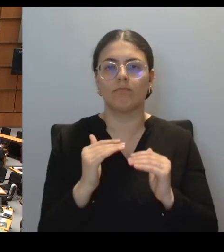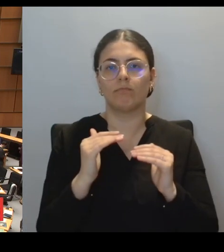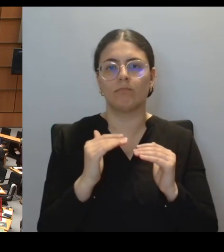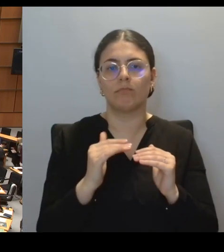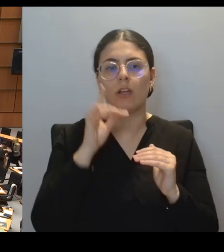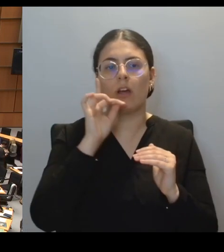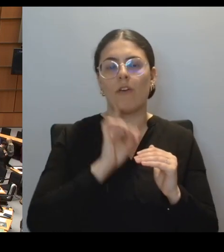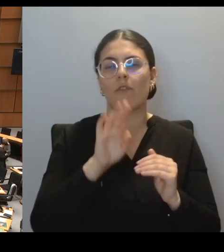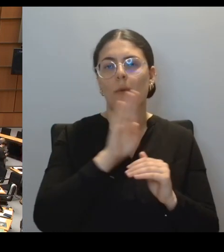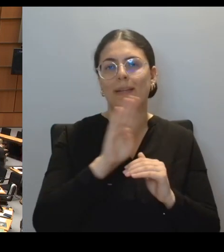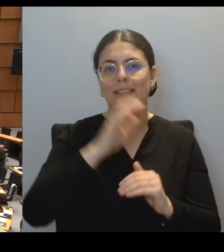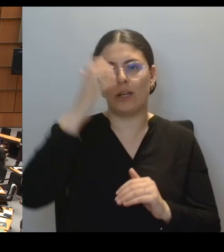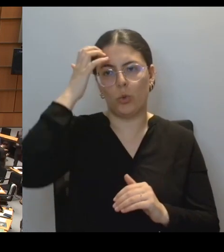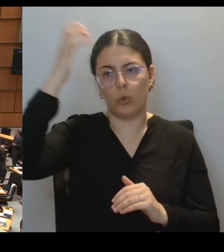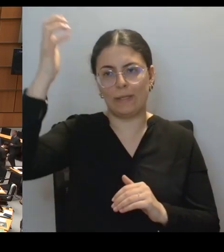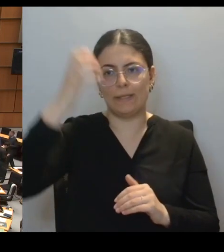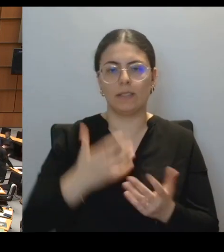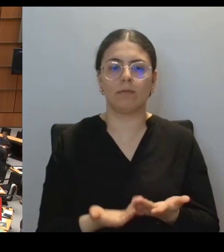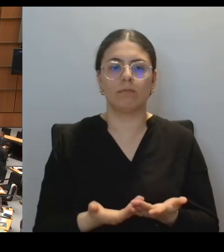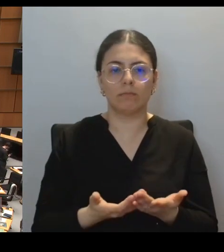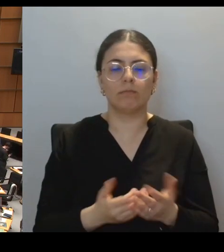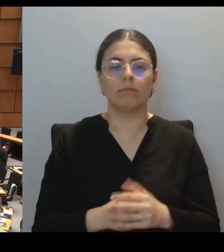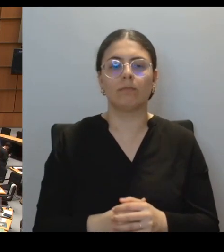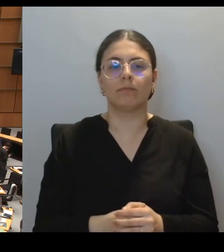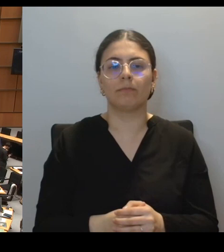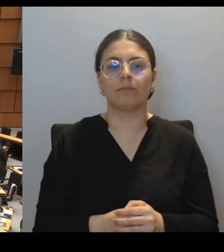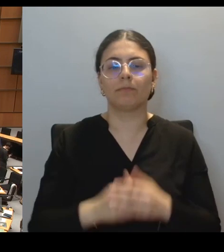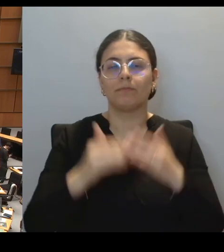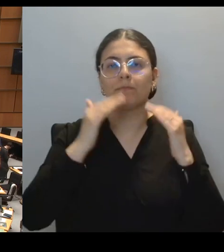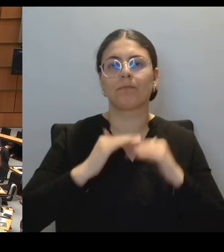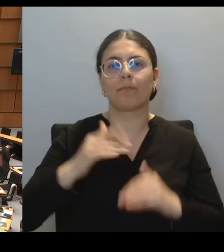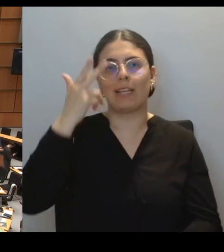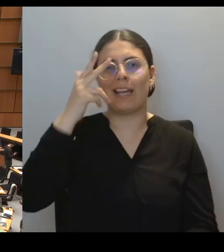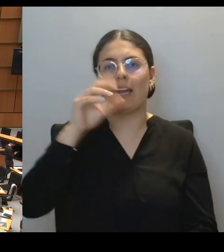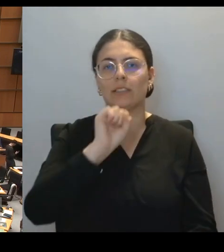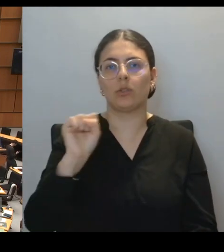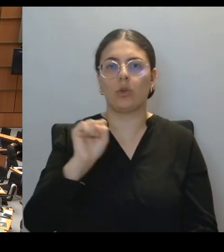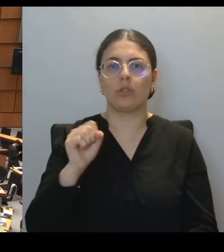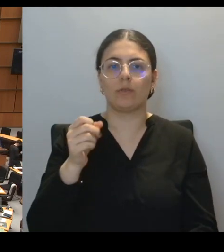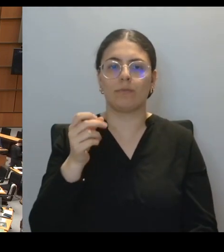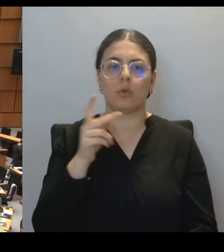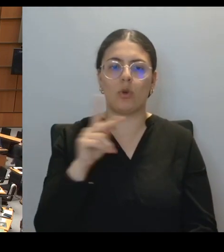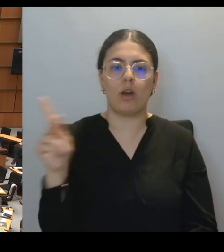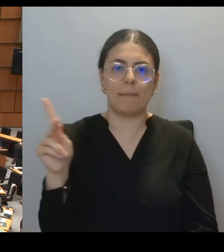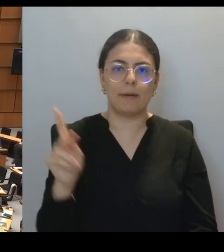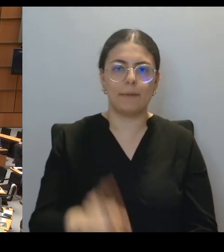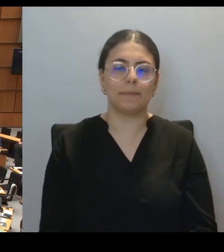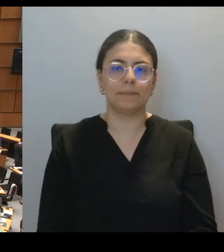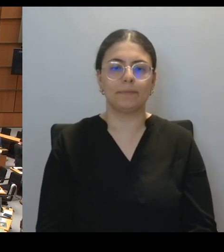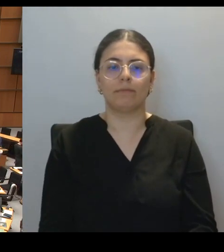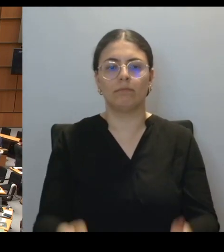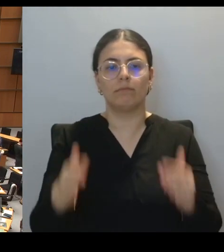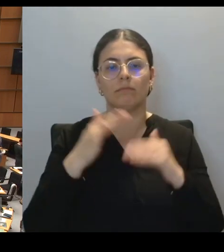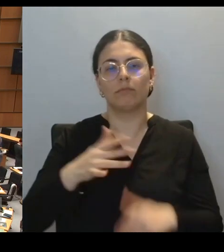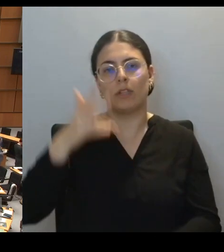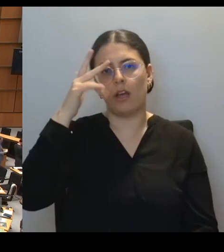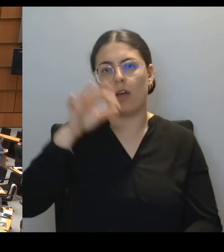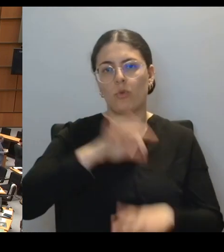Herr Scott Körber, Herr Dr. Matthias Kollatz. Herr Johannes Kraft